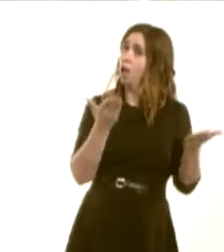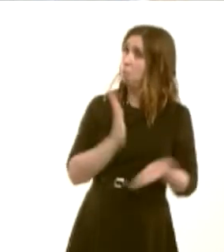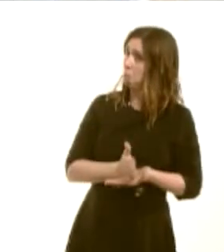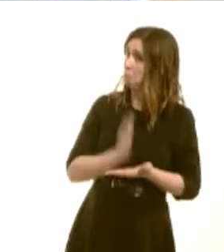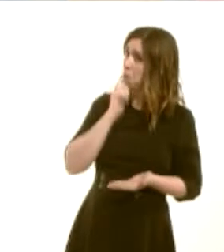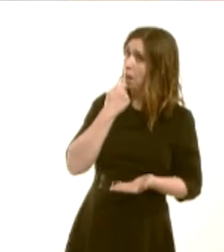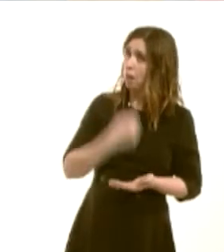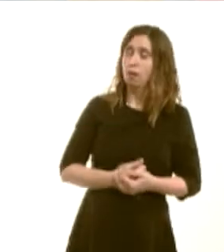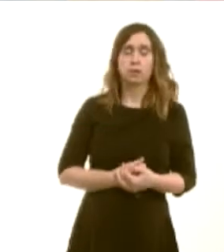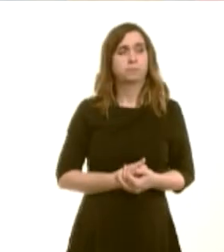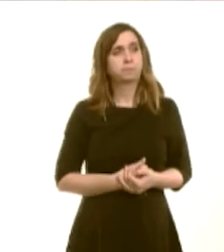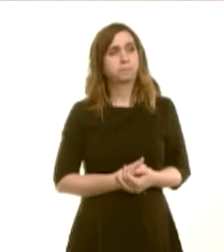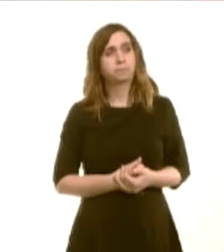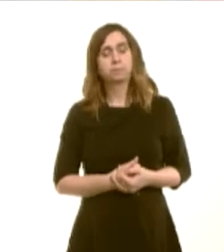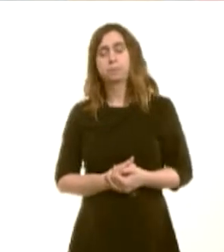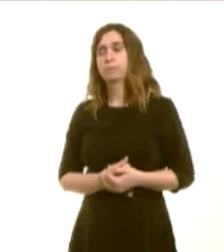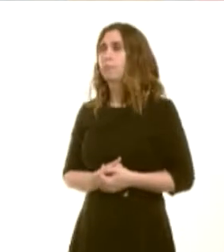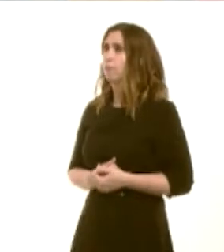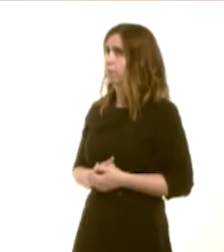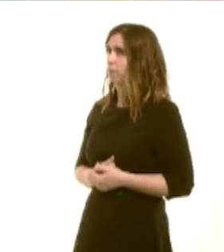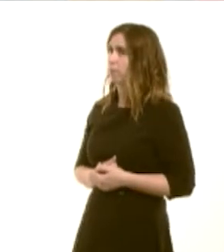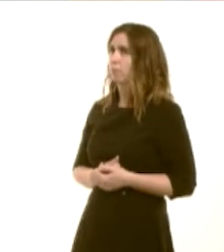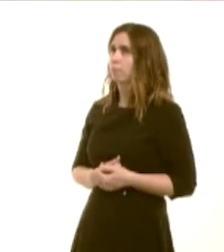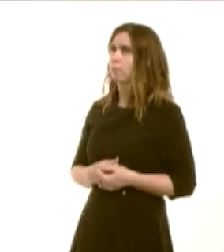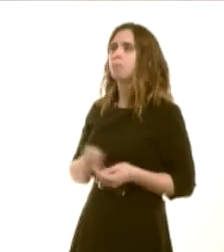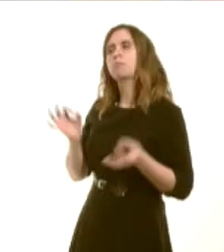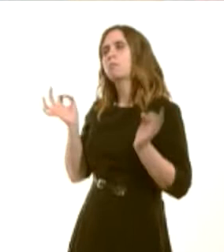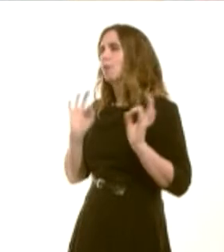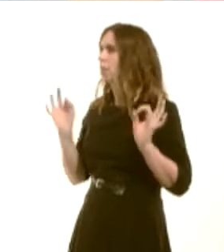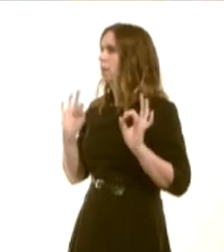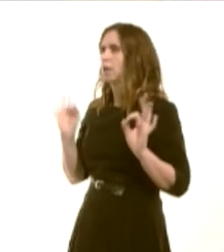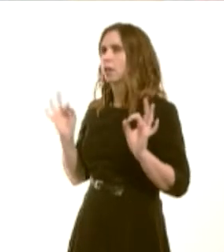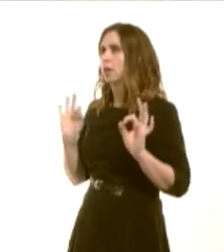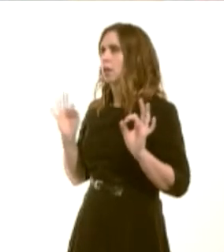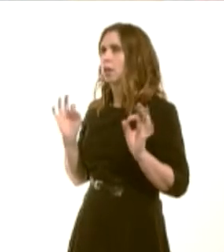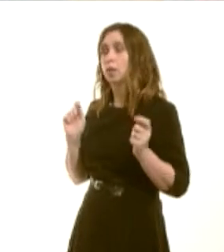y cwricwlwm ei hun. Felly, roedd yn gwneud yn synnwyr iír naill fwydo i mewn iír llall,